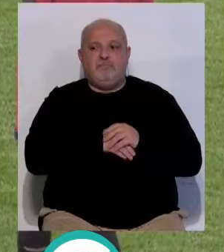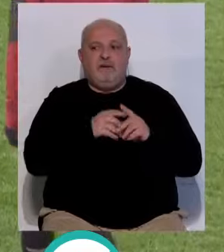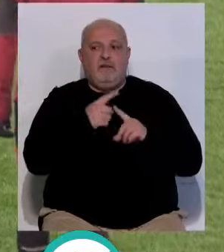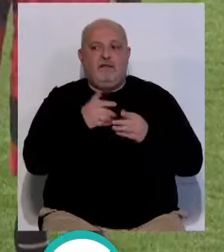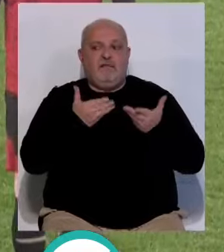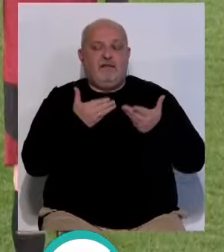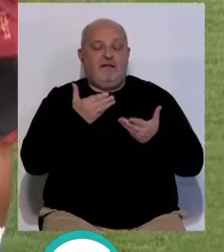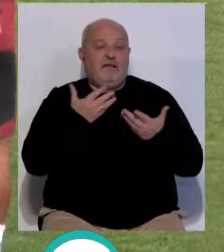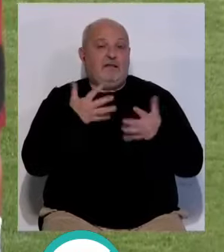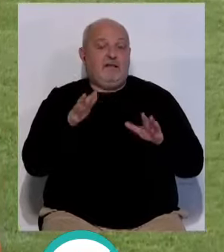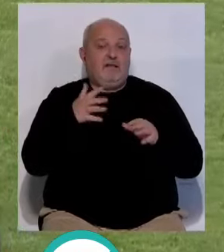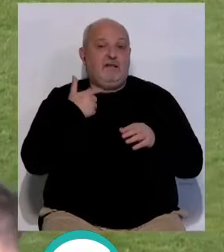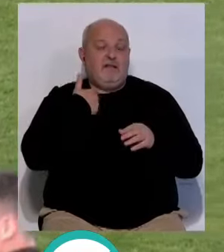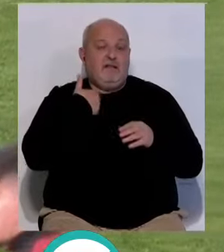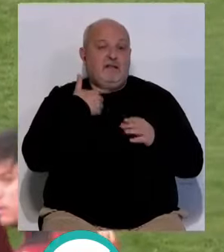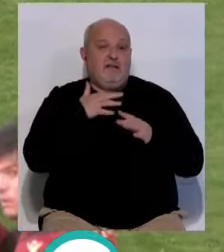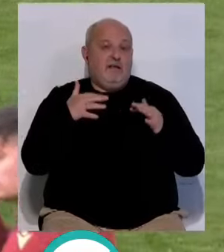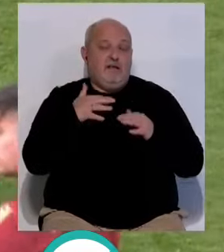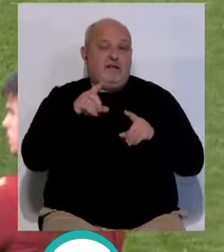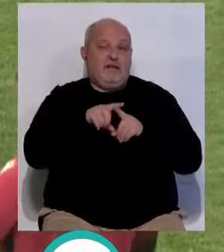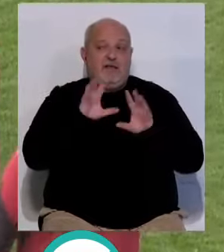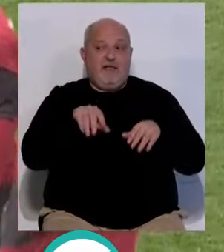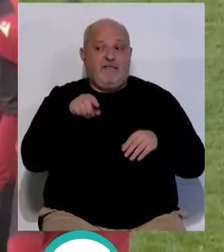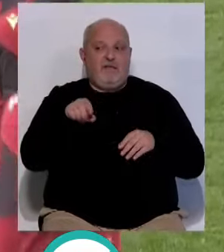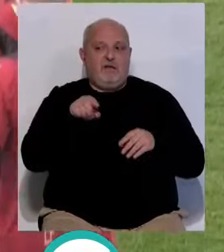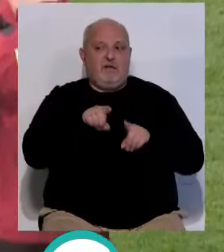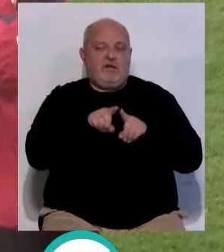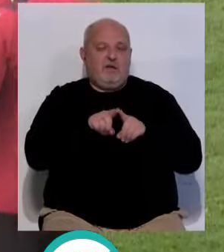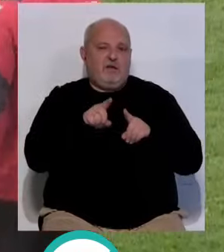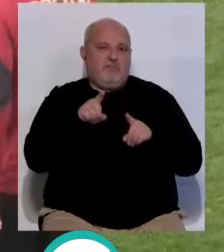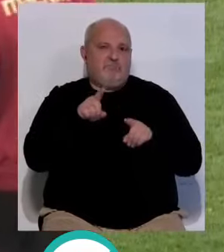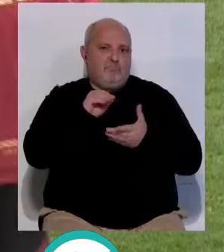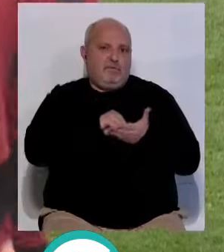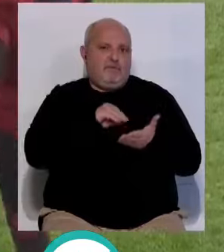es que el que saliera perdedor de ese partido en este caso el Cádiz y va a salir muy muy tocado eh